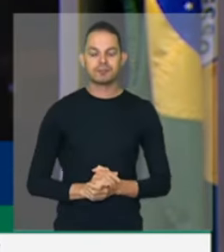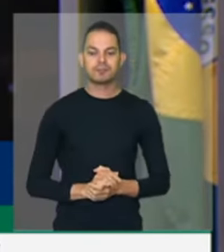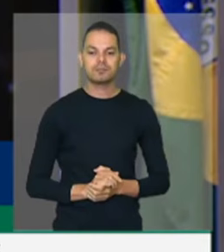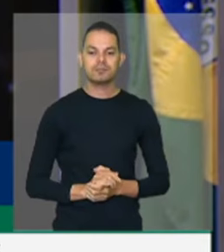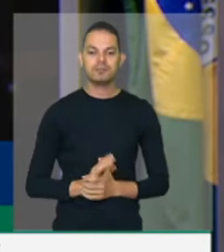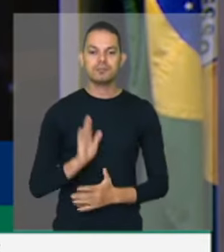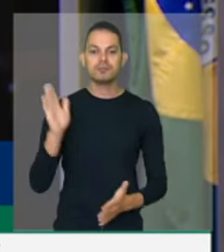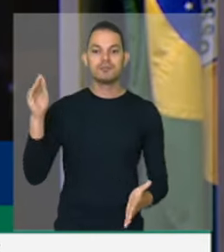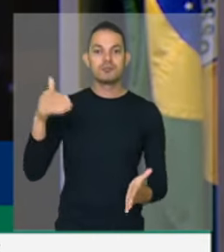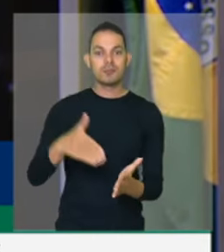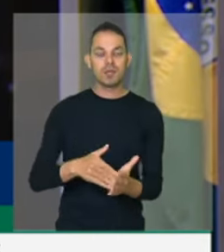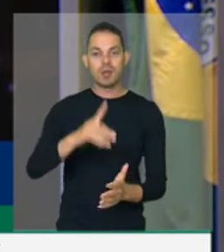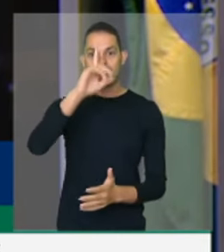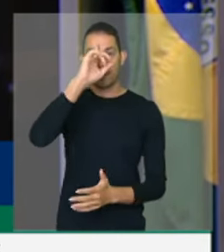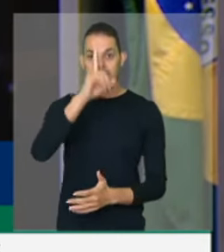INFORMAÇÕES RELATIVAS AOS LEITOS LOCAL, QUANTIDADE,